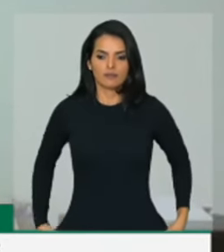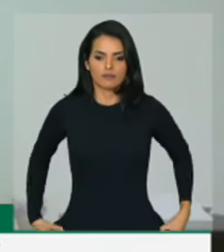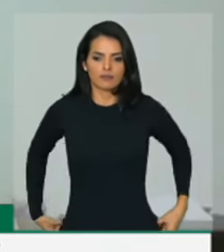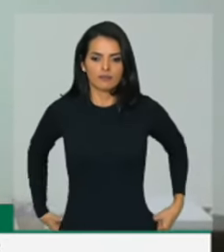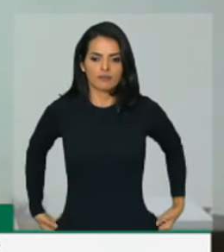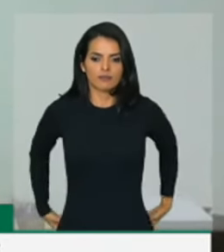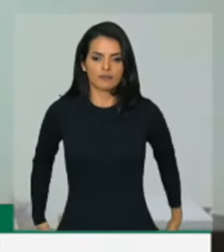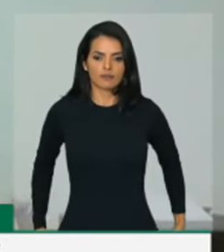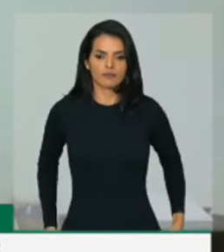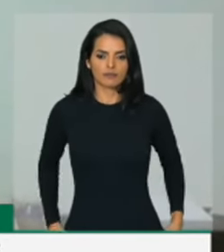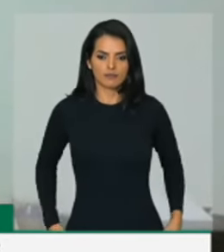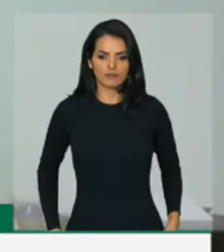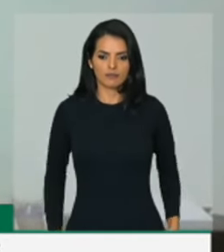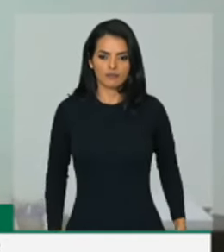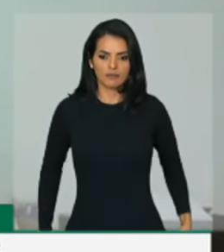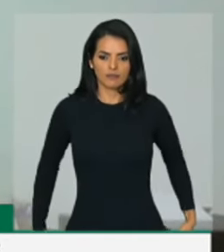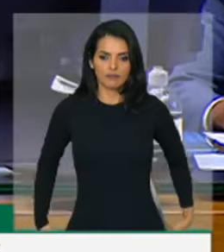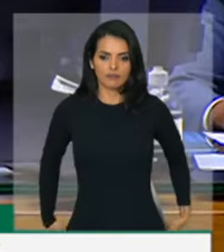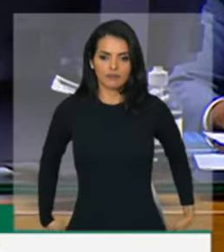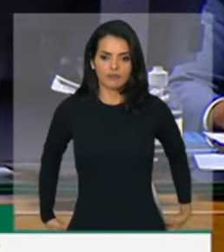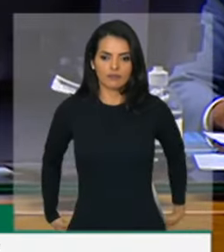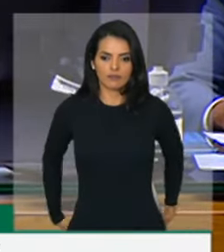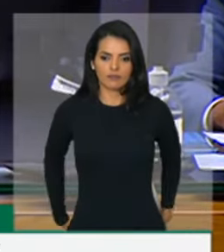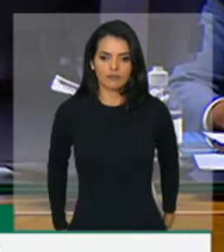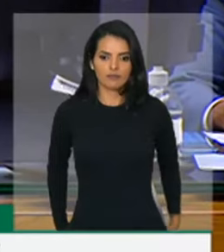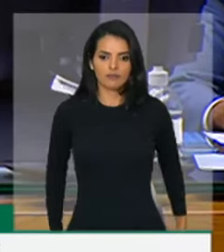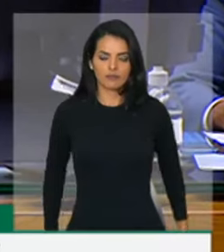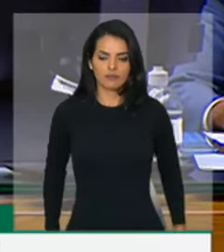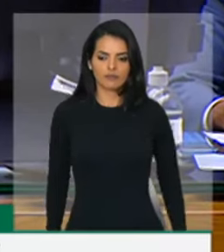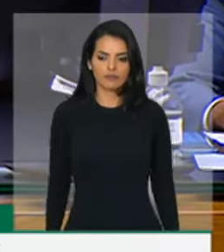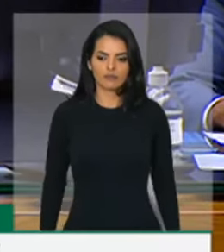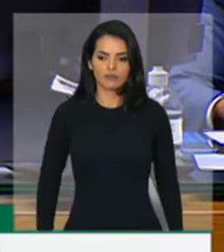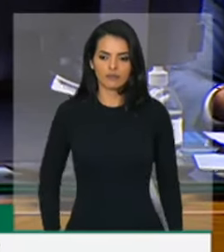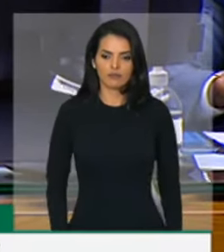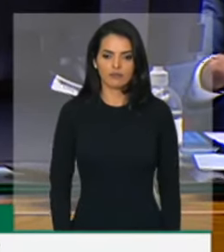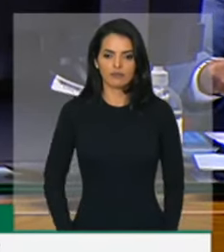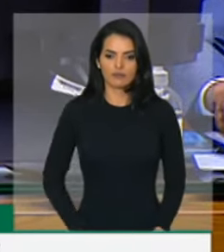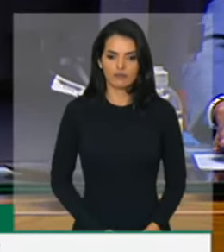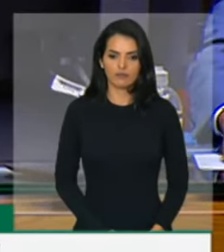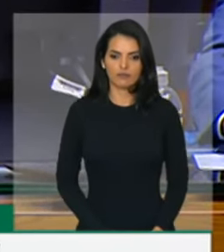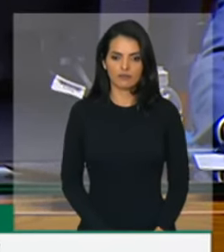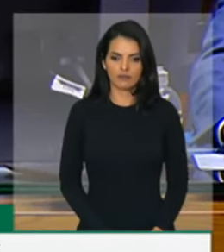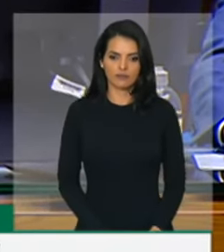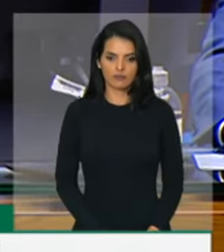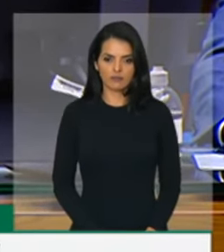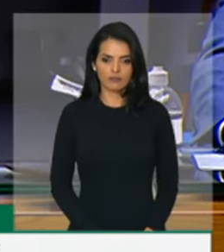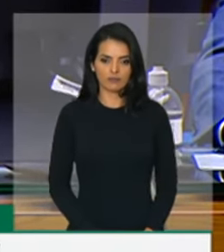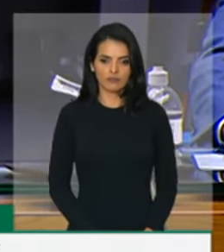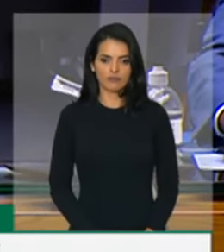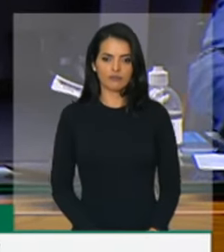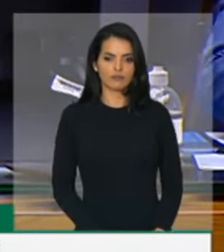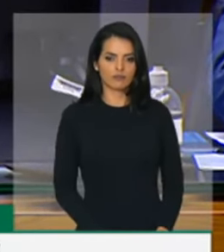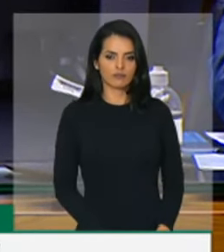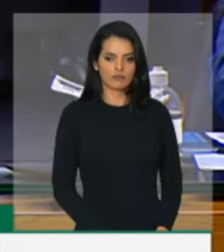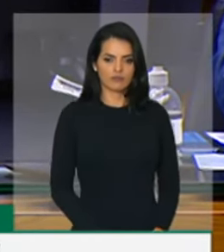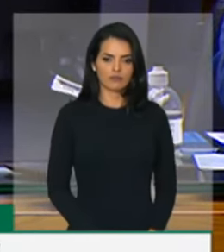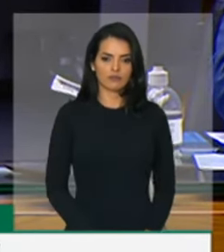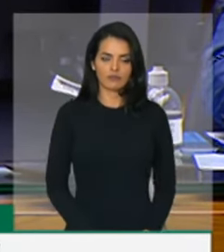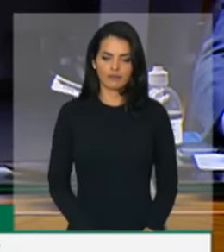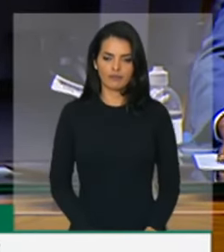ORIENTAR-- -- [PRESIDENTE]: É ... [DEPUTADA]: REDE SIM, SENHOR PRESIDENTE. [PRESIDENTE]: COMO ORIENTA A MAIORIA? [DEPUTADO]: DEPOIS DO PARTIDO VERDE, SENHOR